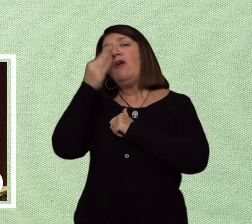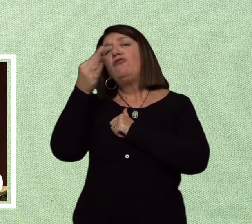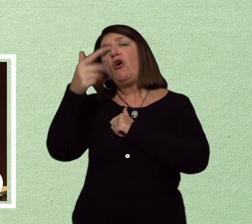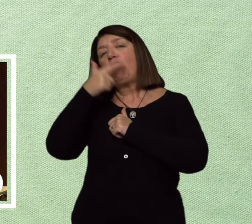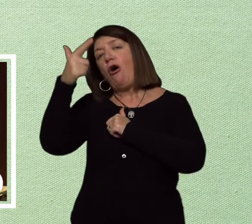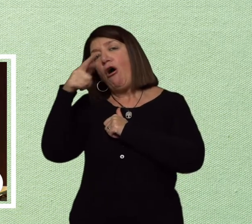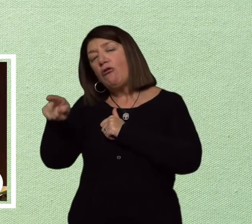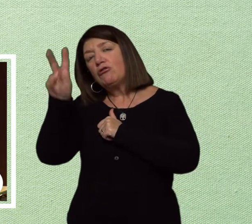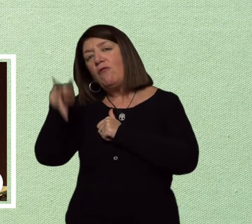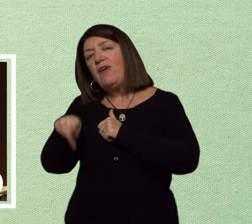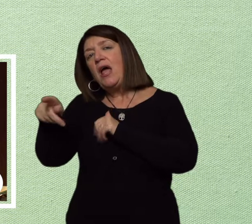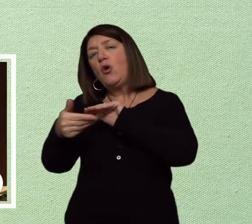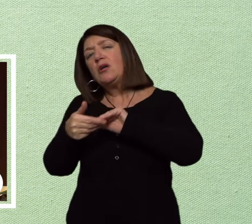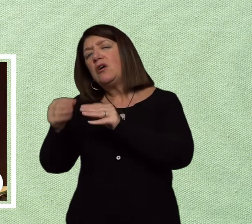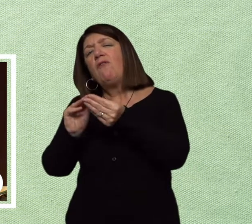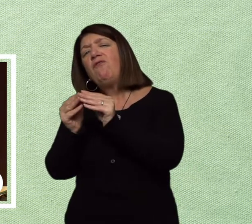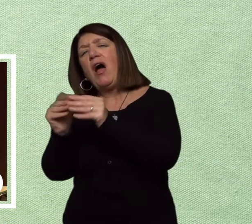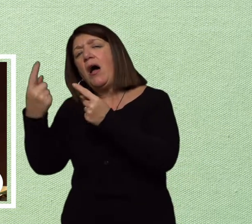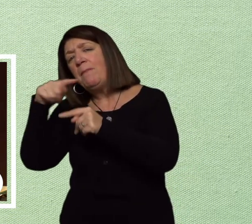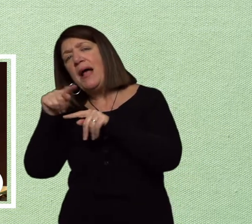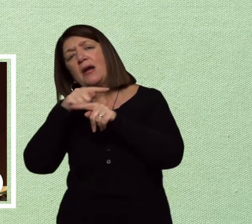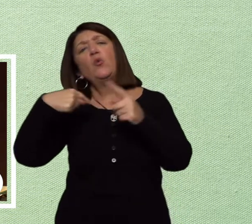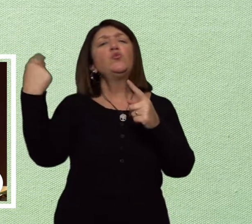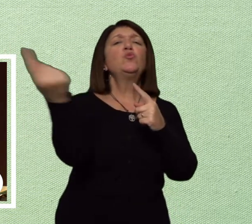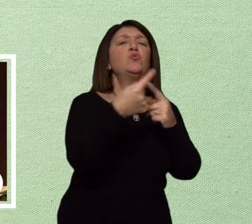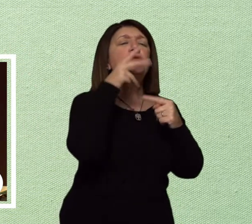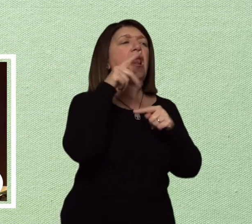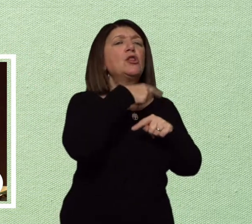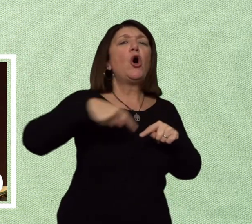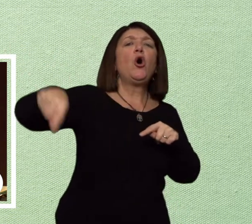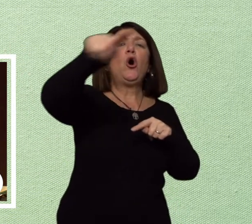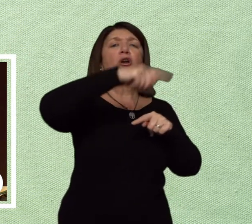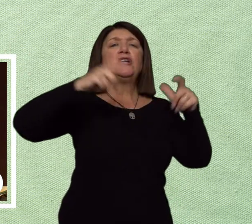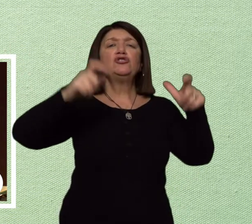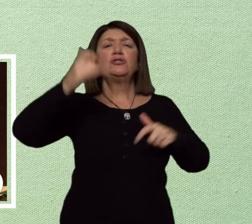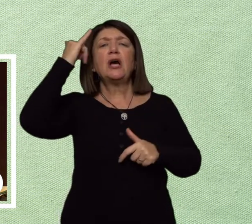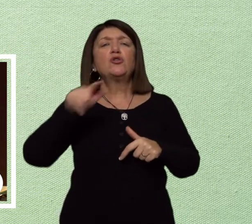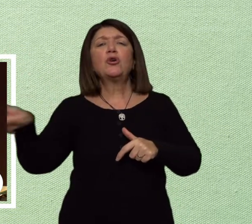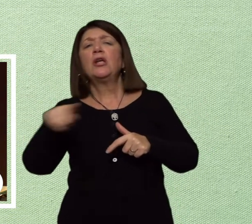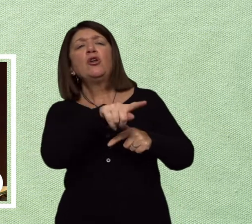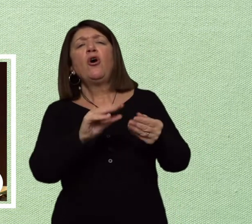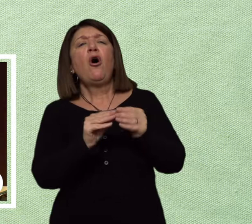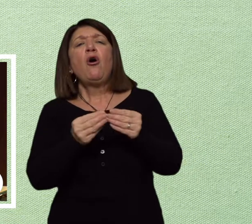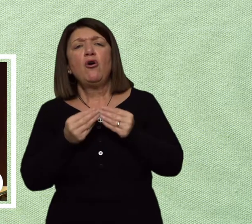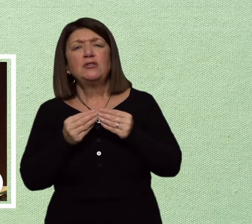fa per le donne, per il territorio di Torino anche perché si sa in generale abbiamo tanti